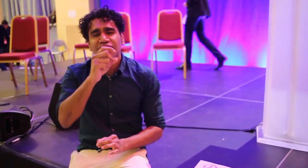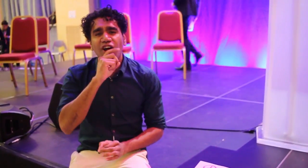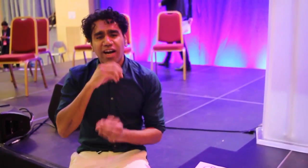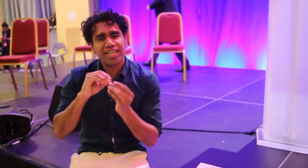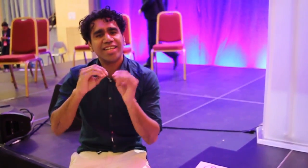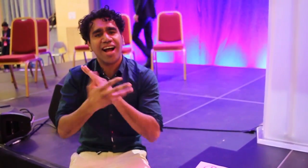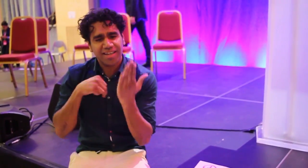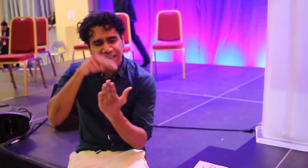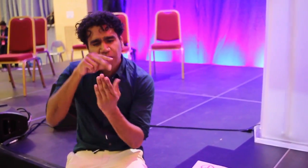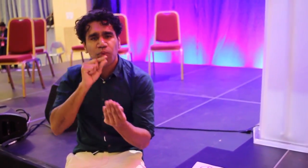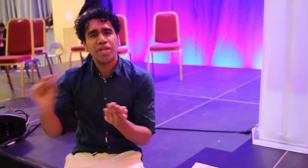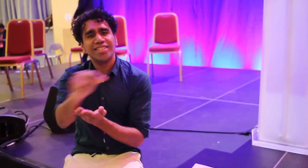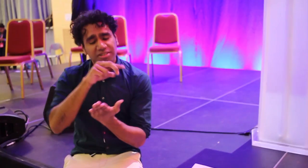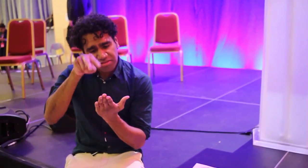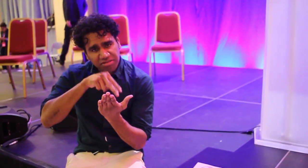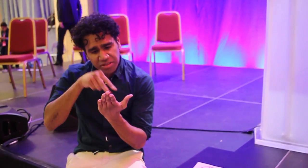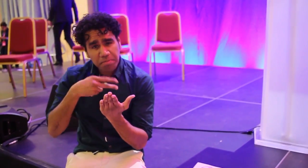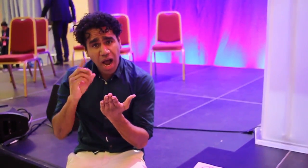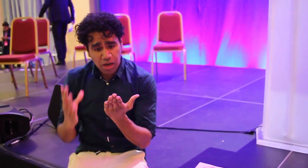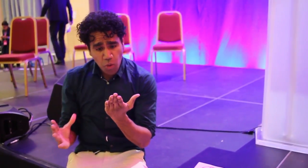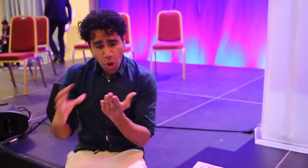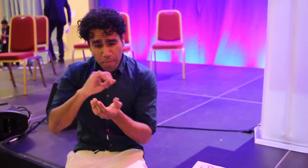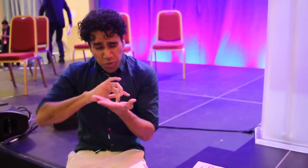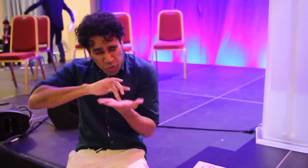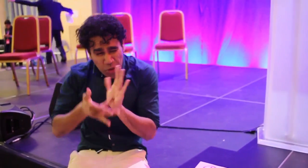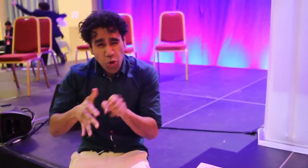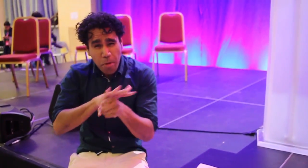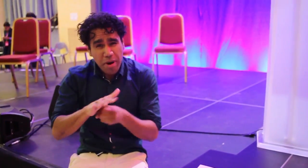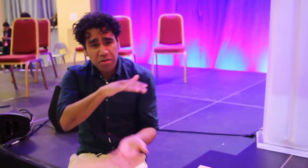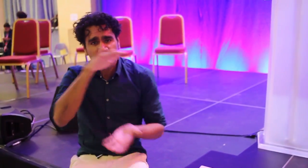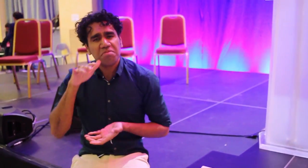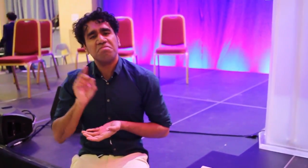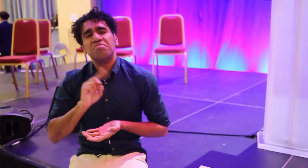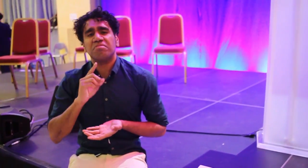J’ai juste eu accès aux quelques tweets, mais ils étaient loin de me donner accès à l’intégralité du discours.